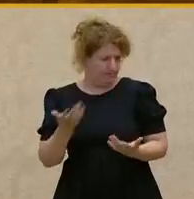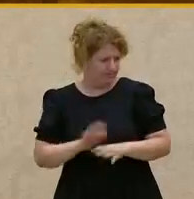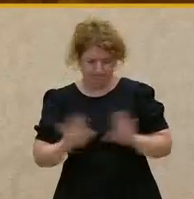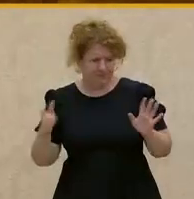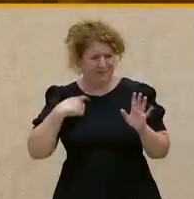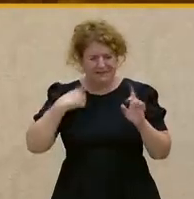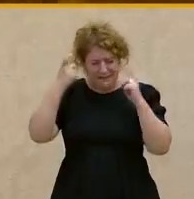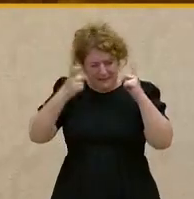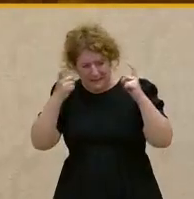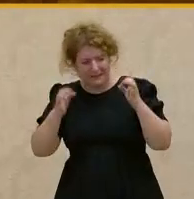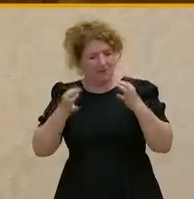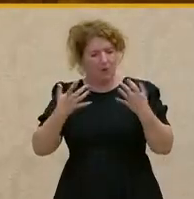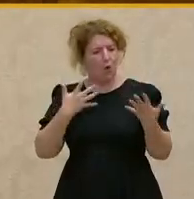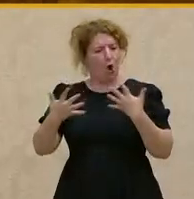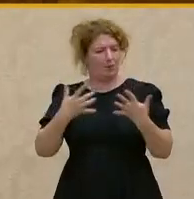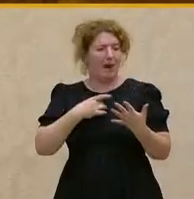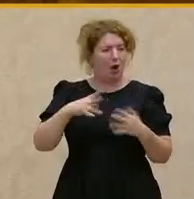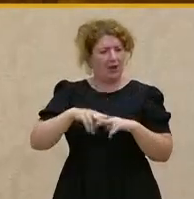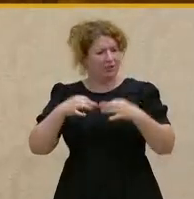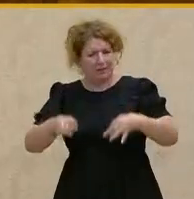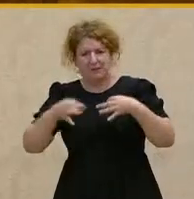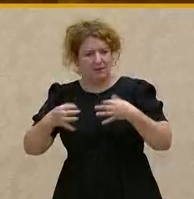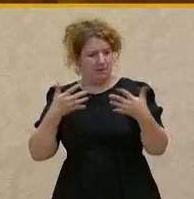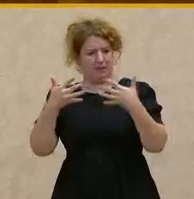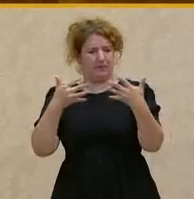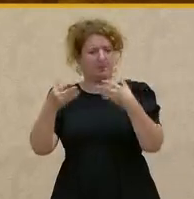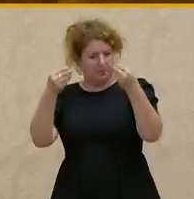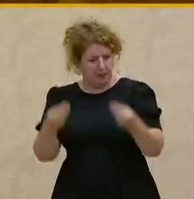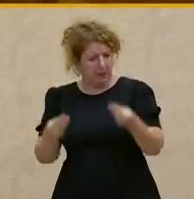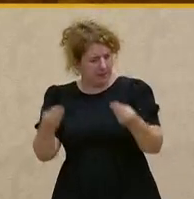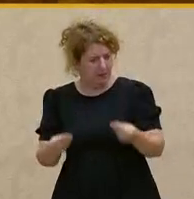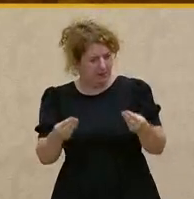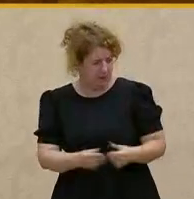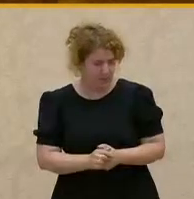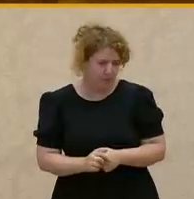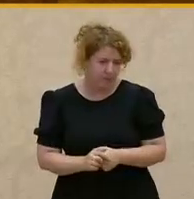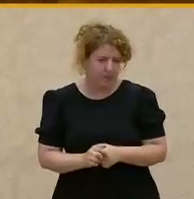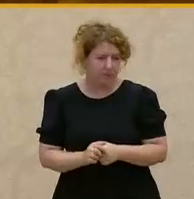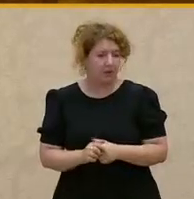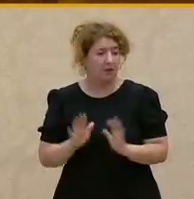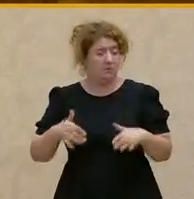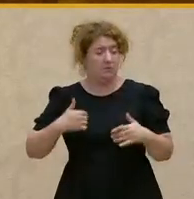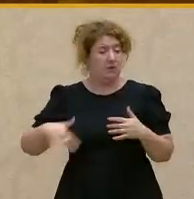que haya un contraste de blanco y negro para poder ver las cosas y moverme bien dentro del espacio.